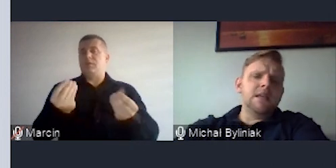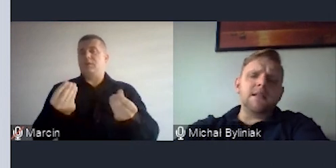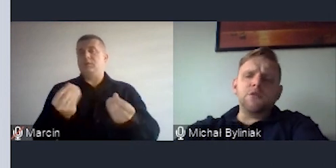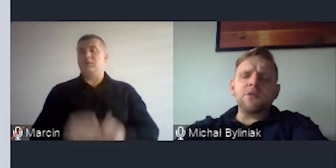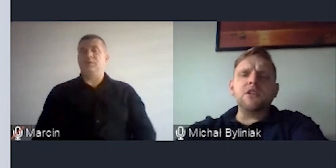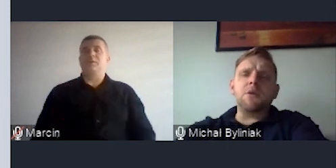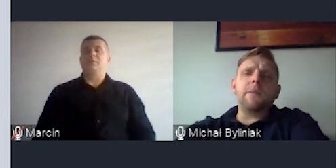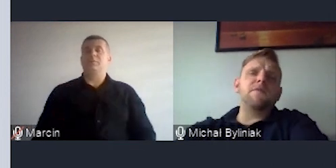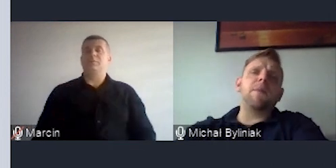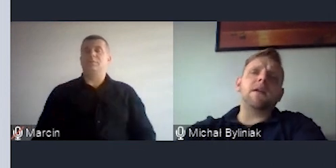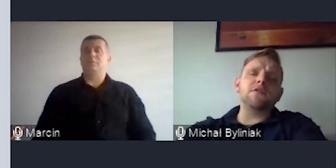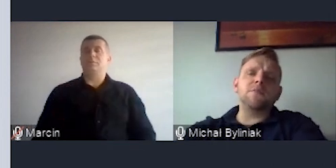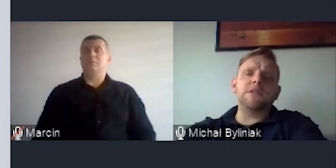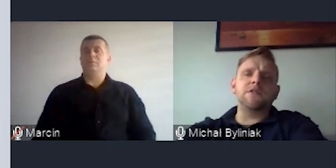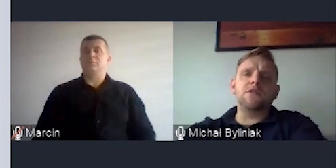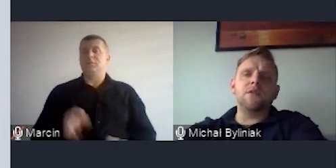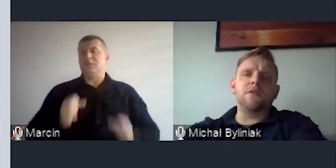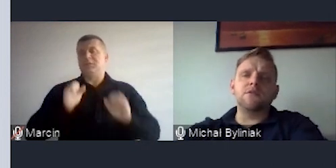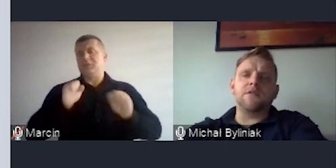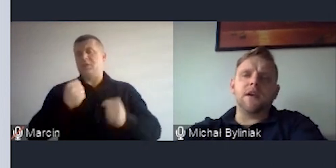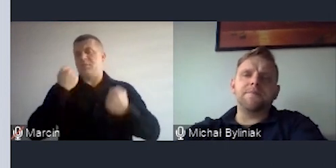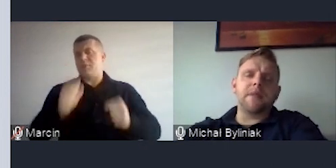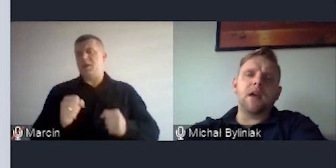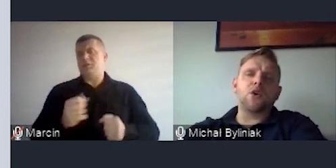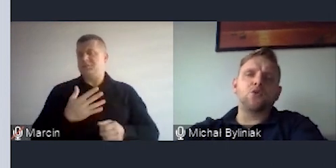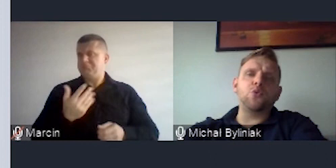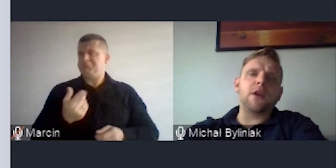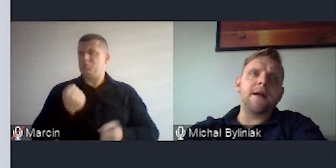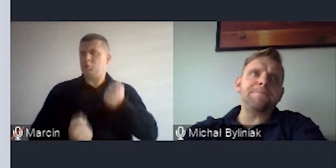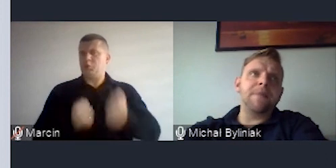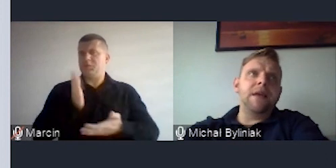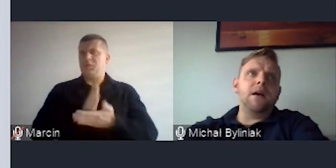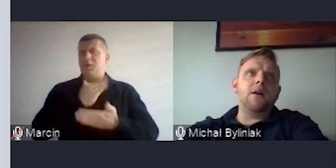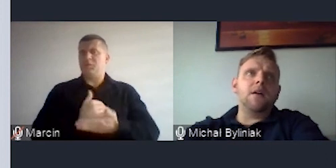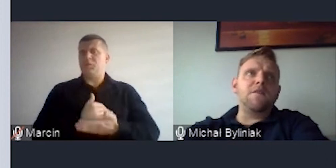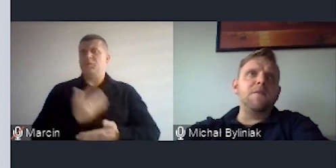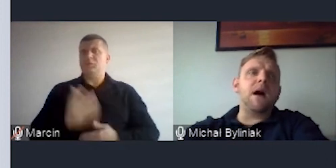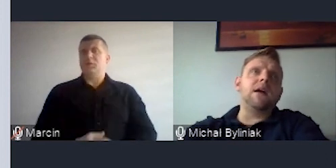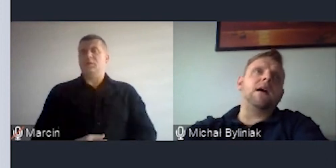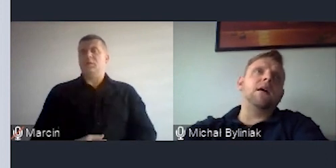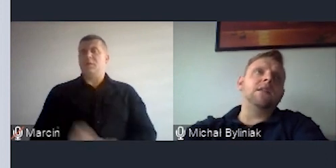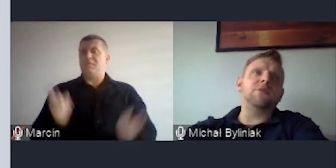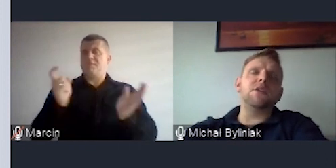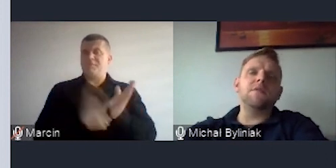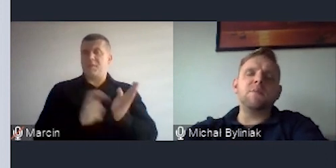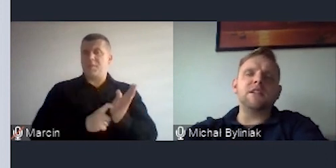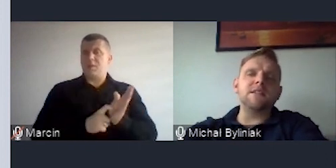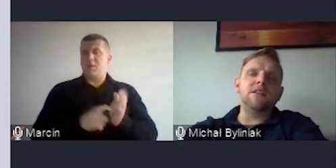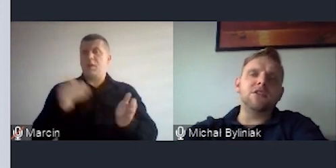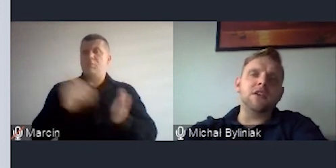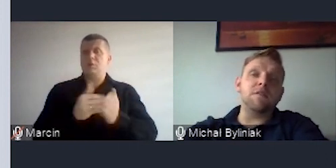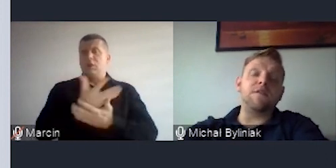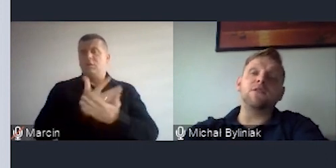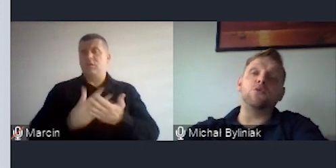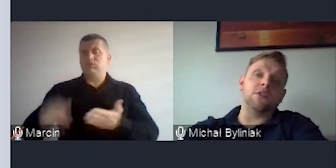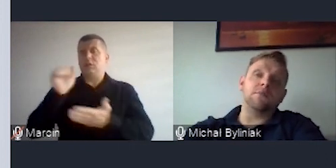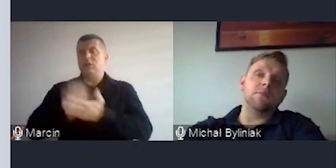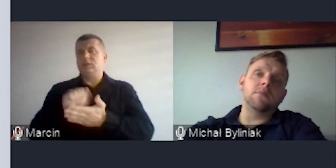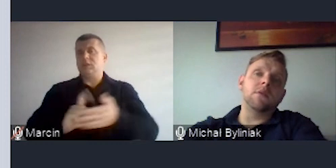Znajdujemy się w bardzo specyficznym województwie, które wymaga na potrzeby wypłaty zaliczki, faktury,